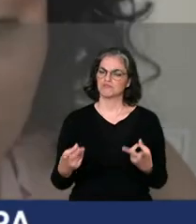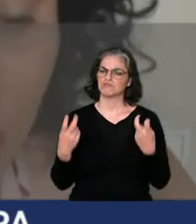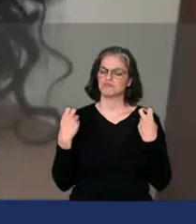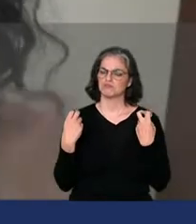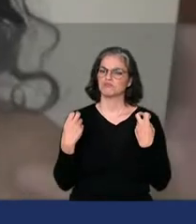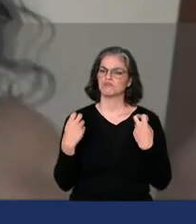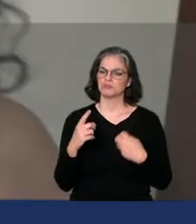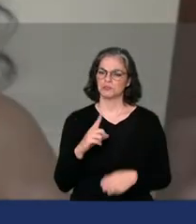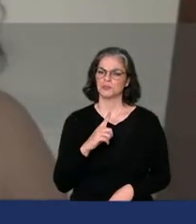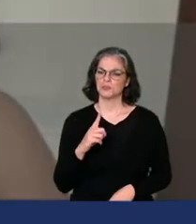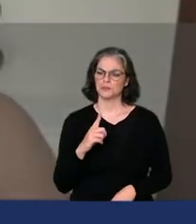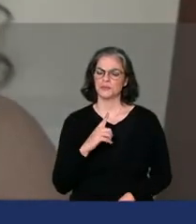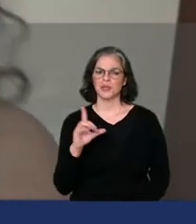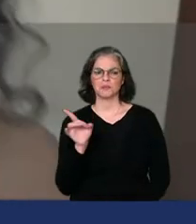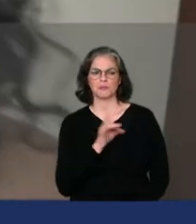ALGUNS TERMOS E DE UMA SIGLA QUE HOJE EM DIA É UMA SIGLA